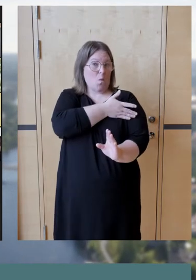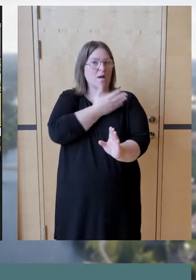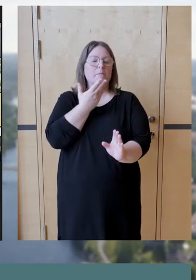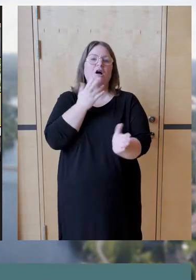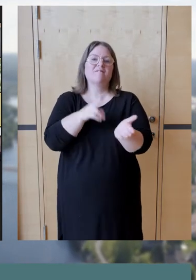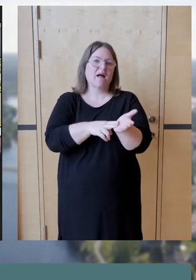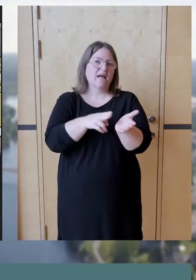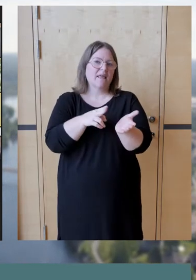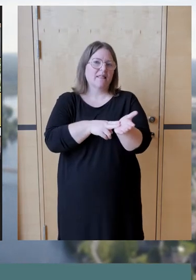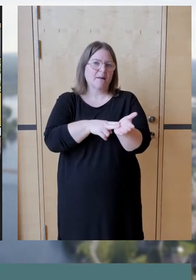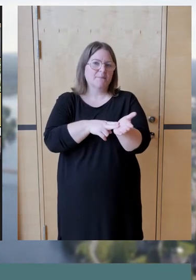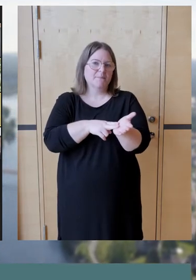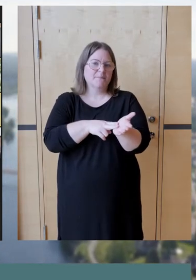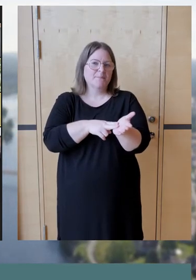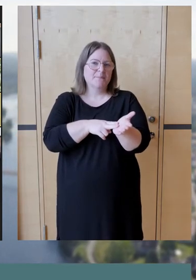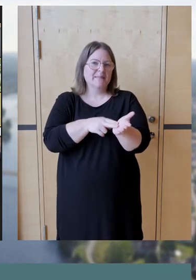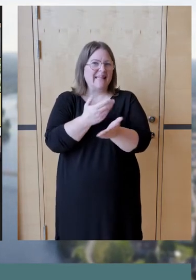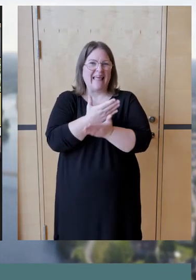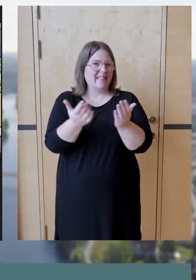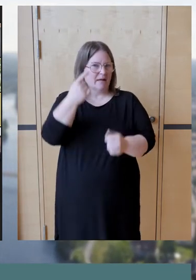Istället för att anta saker och ting som inte stämmer